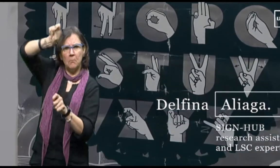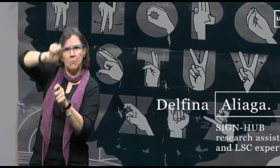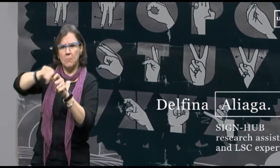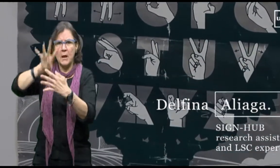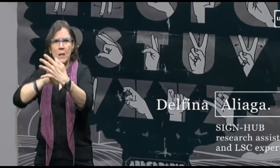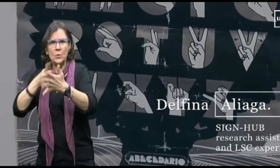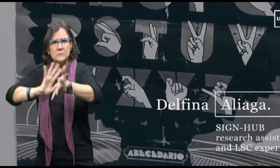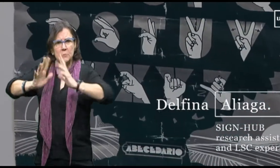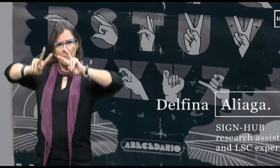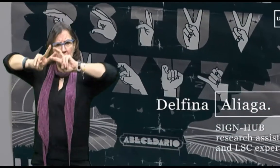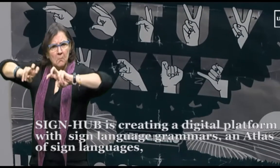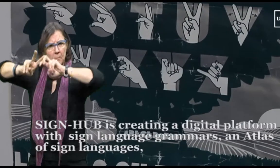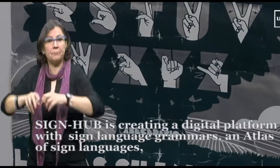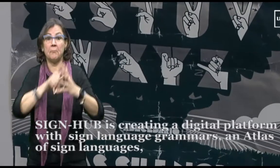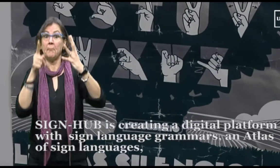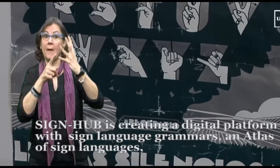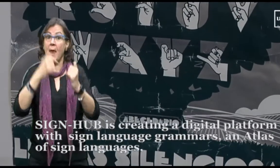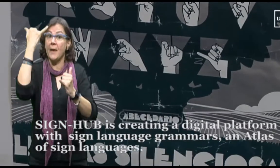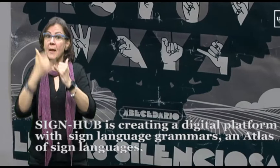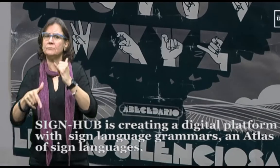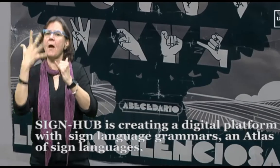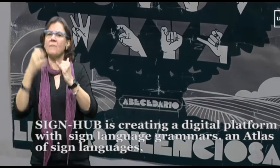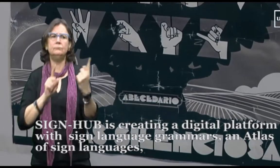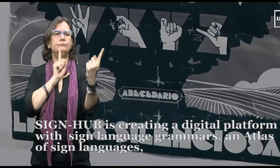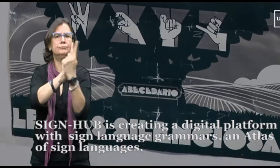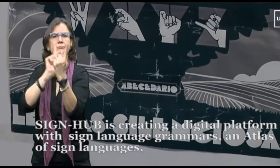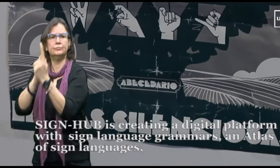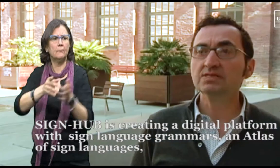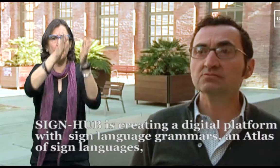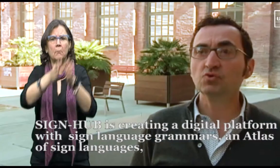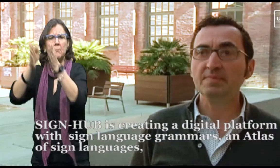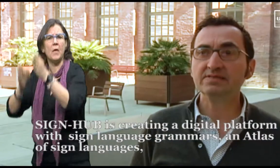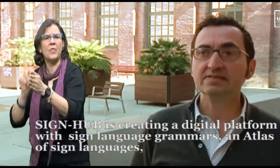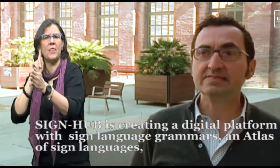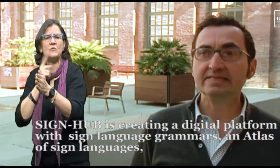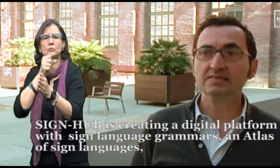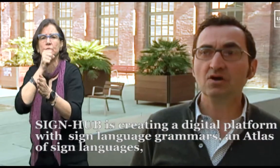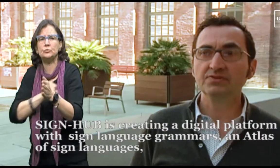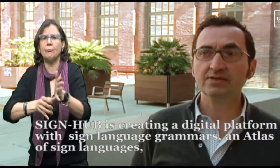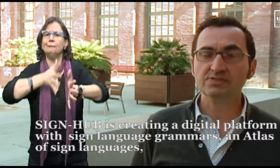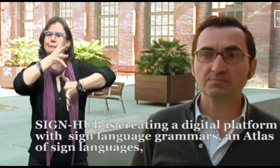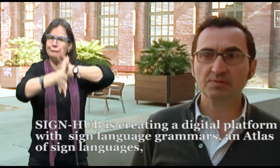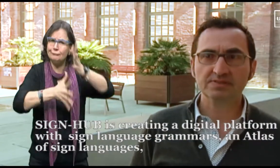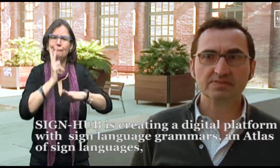Nuestro proyecto de investigación tiene como objetivo promover el reconocimiento de las lenguas de signos y contribuir a una mejor comprensión de sus propiedades lingüísticas.